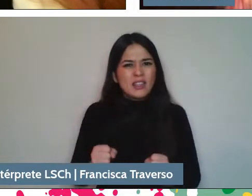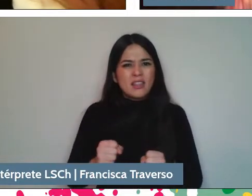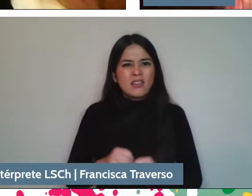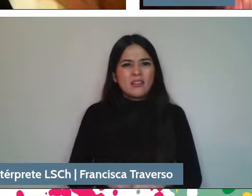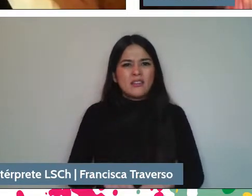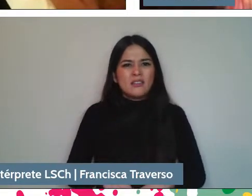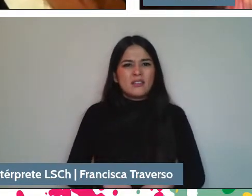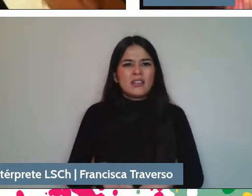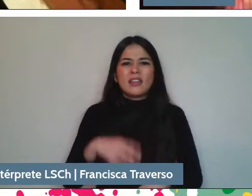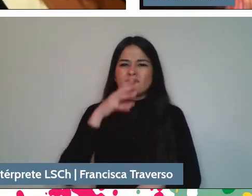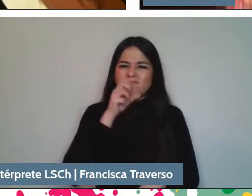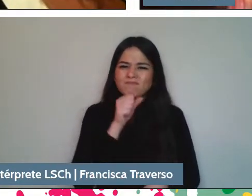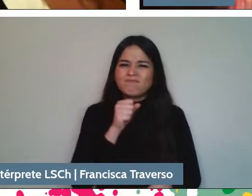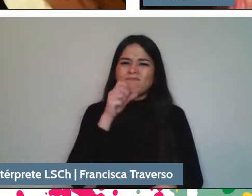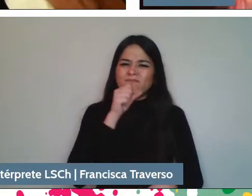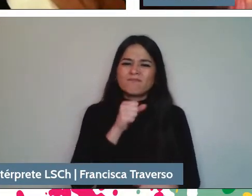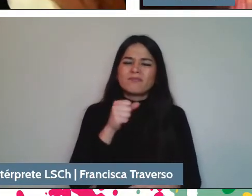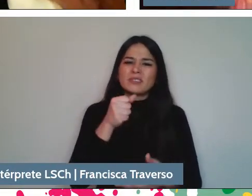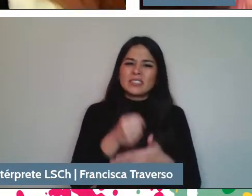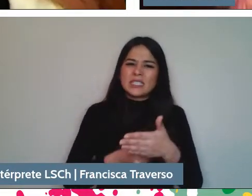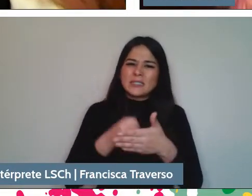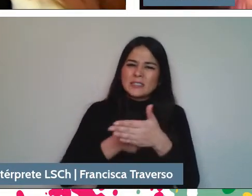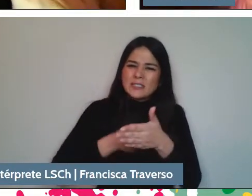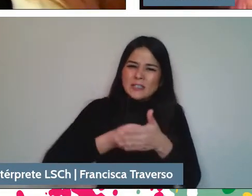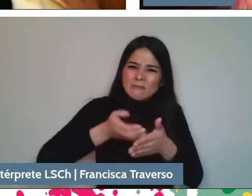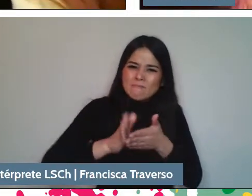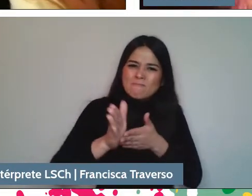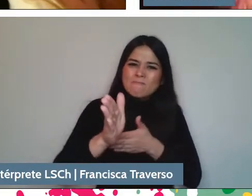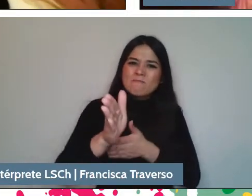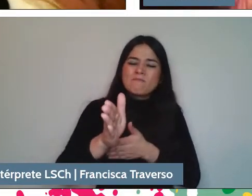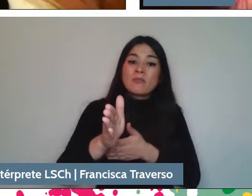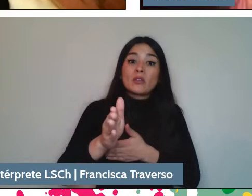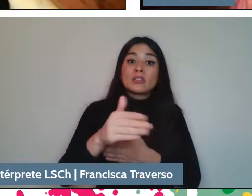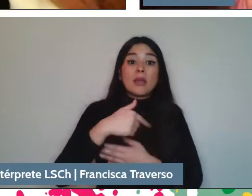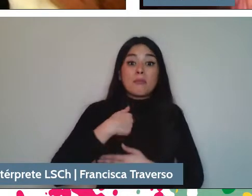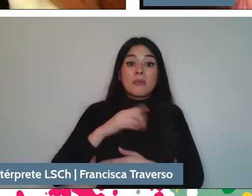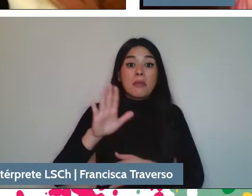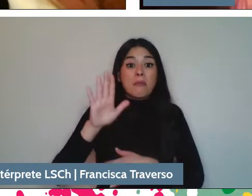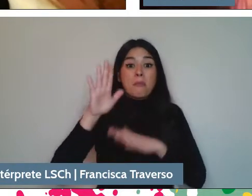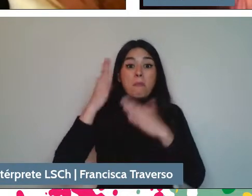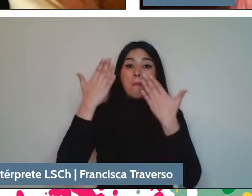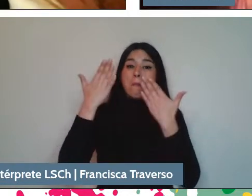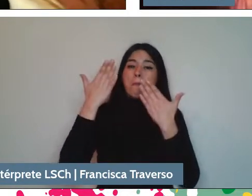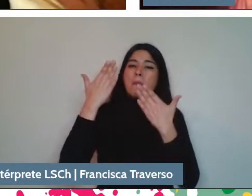Y en ese sentido me llama mucho la atención, en términos estéticos, esta experiencia de la que tú hablas